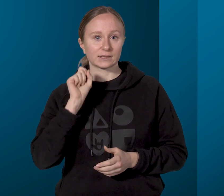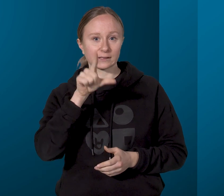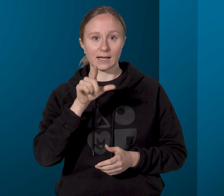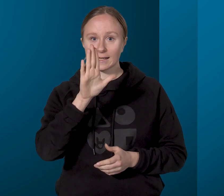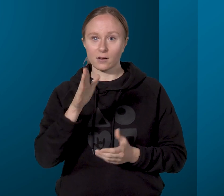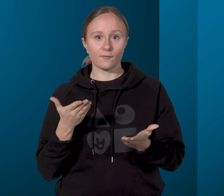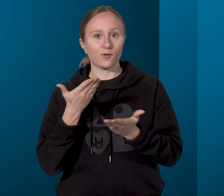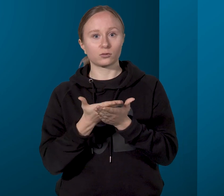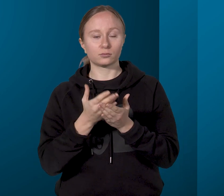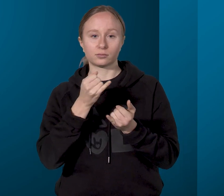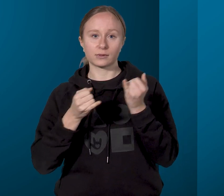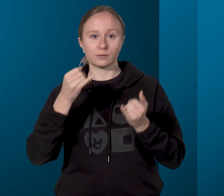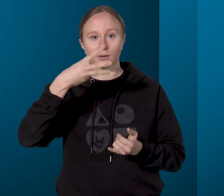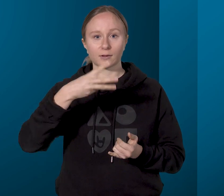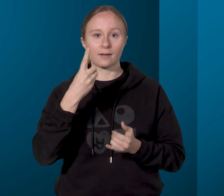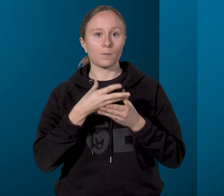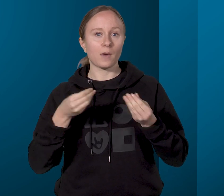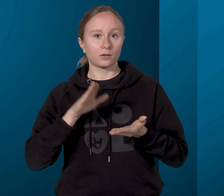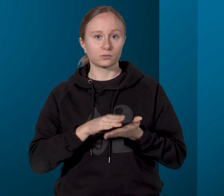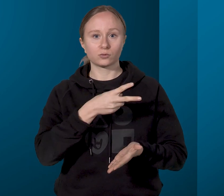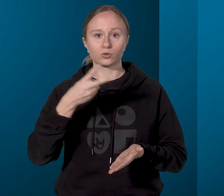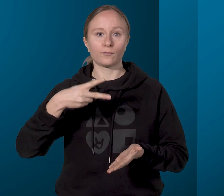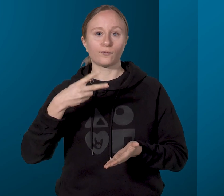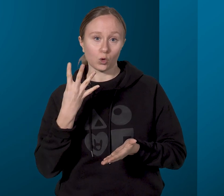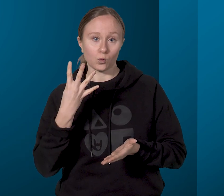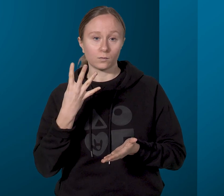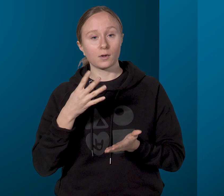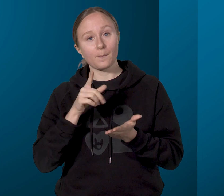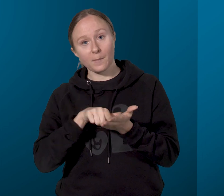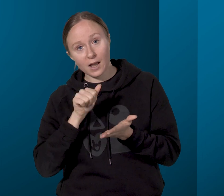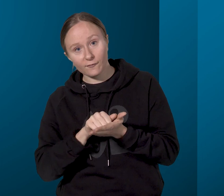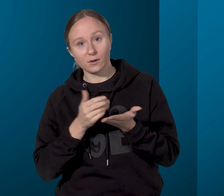Skicka dina förslag senast den 31 mars 2024 antingen som brev, -